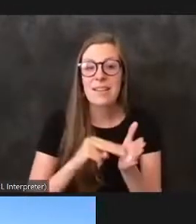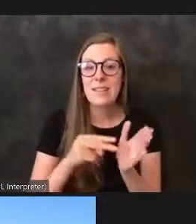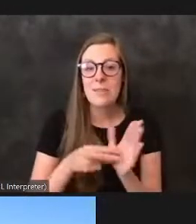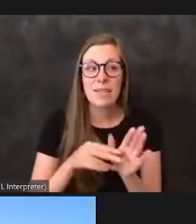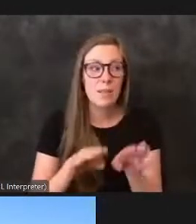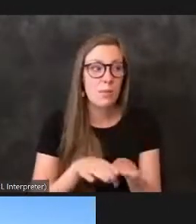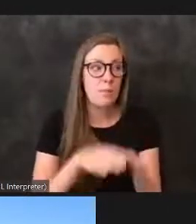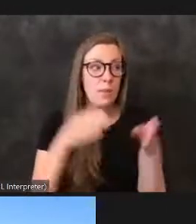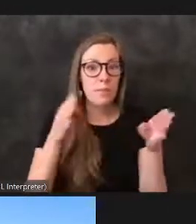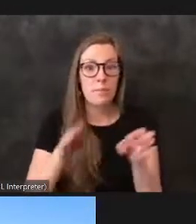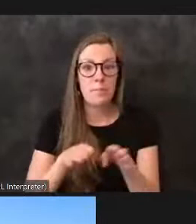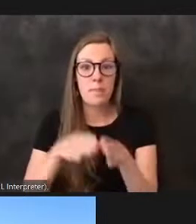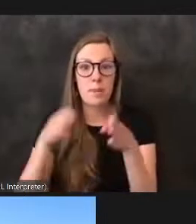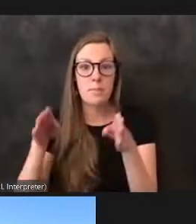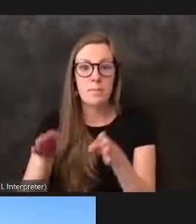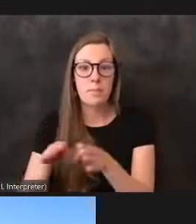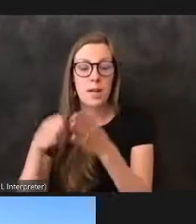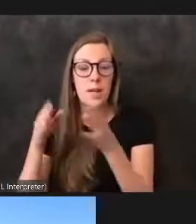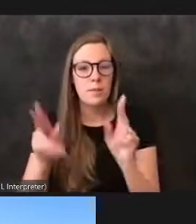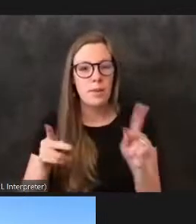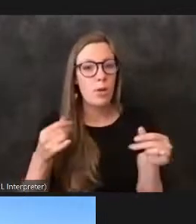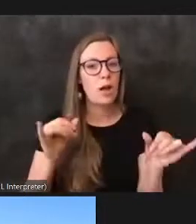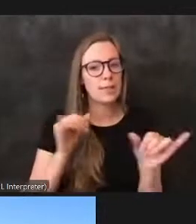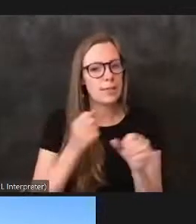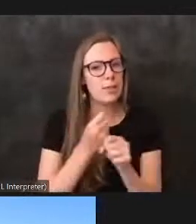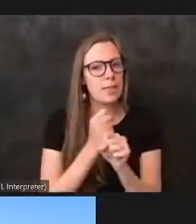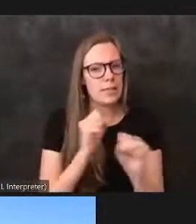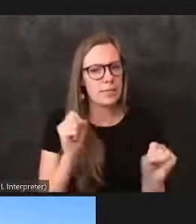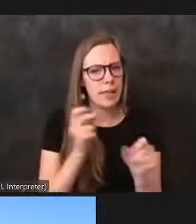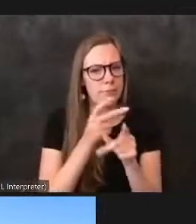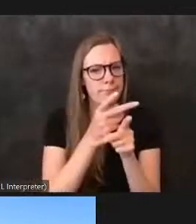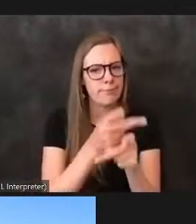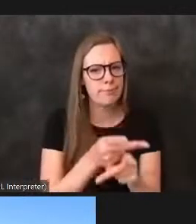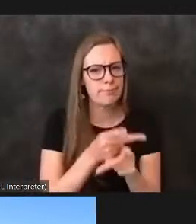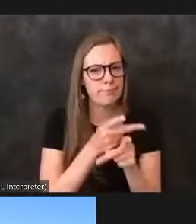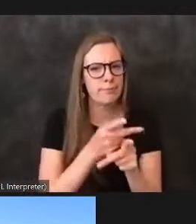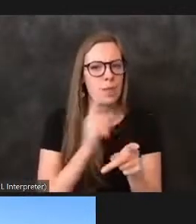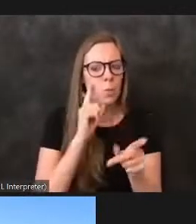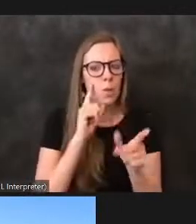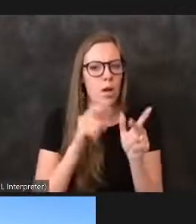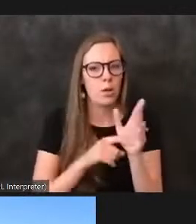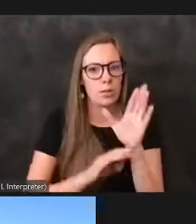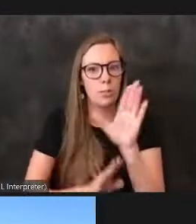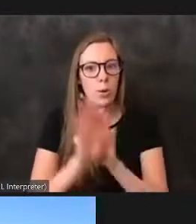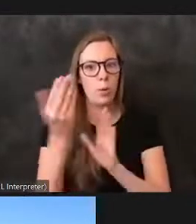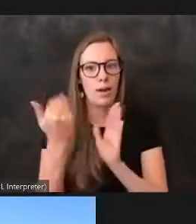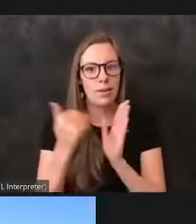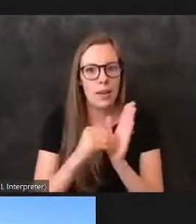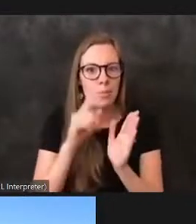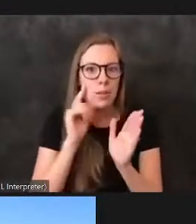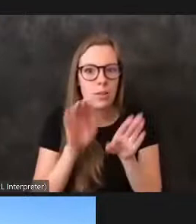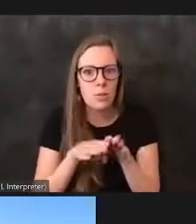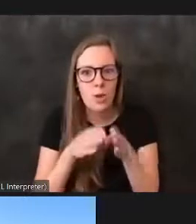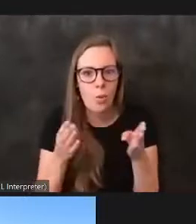Significa que hablamos más. Es una señal Benia, porque significa que a medida que arribo en nuestra economía, la gente todavía está tomando precauciones en